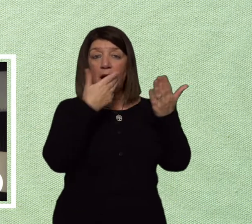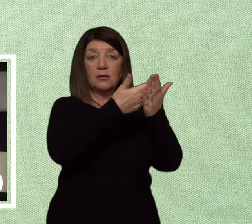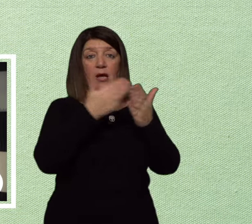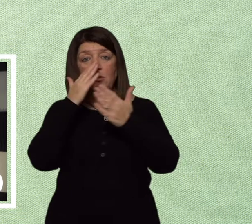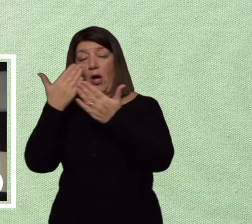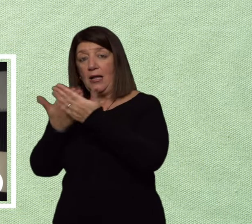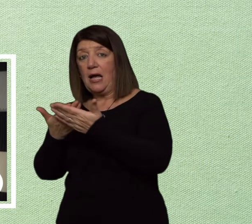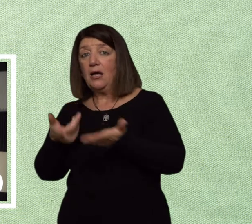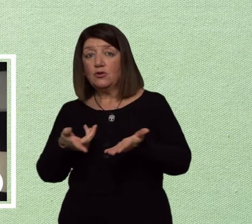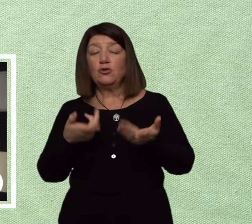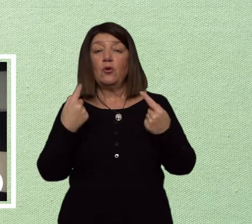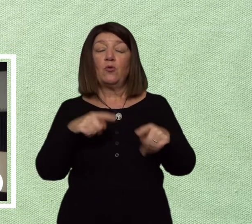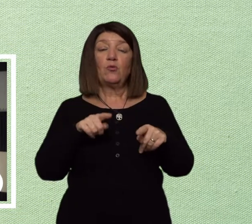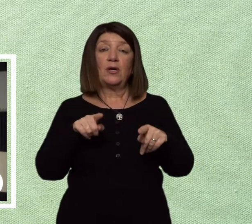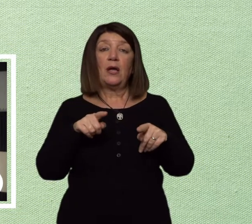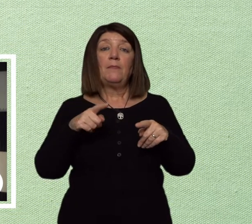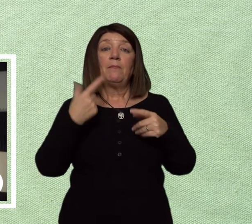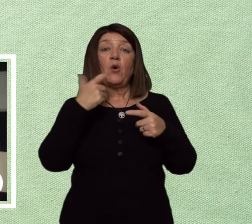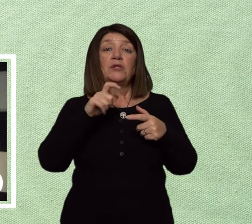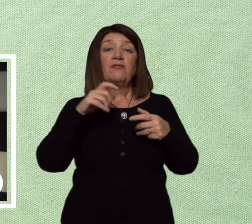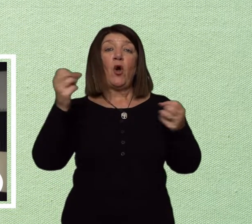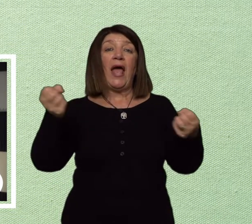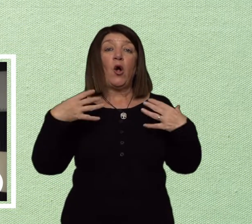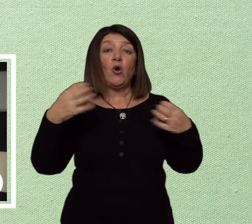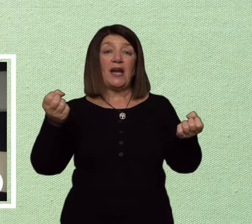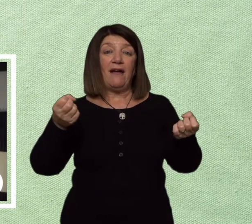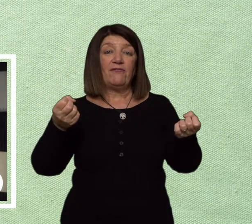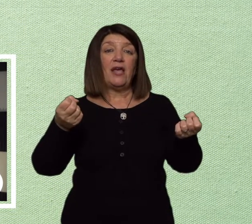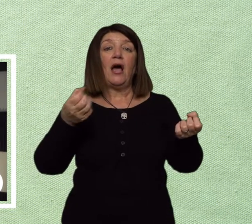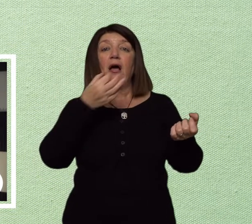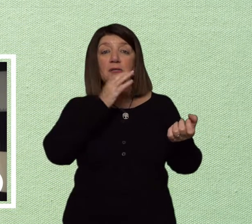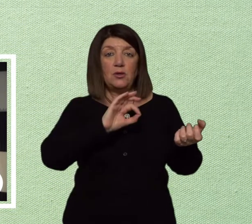osservazioni importanti. Un'ecografia può essere fatta anche per via addominale non necessariamente